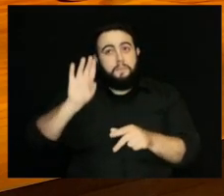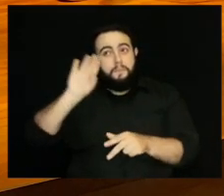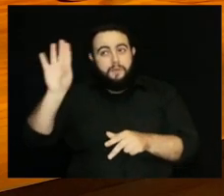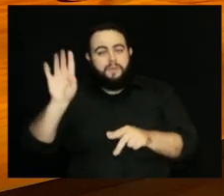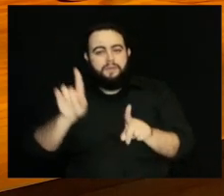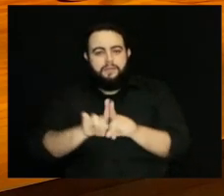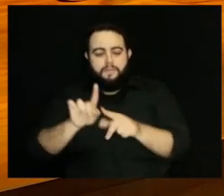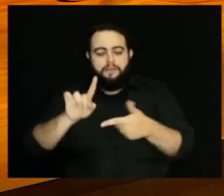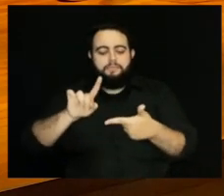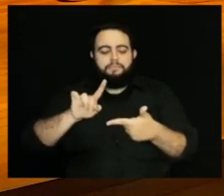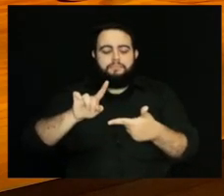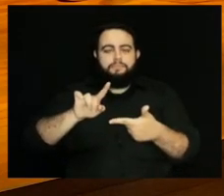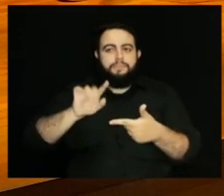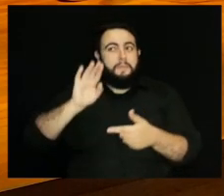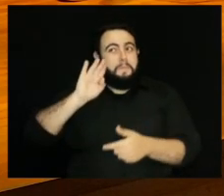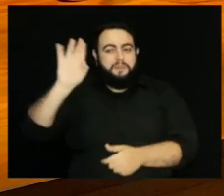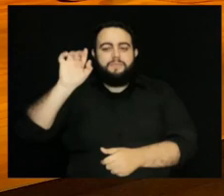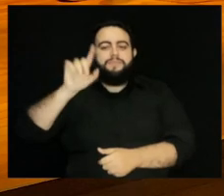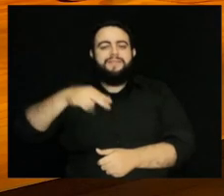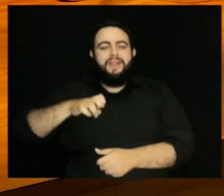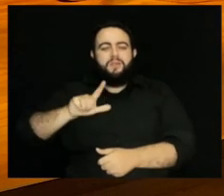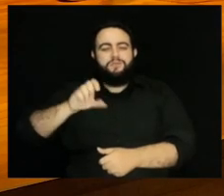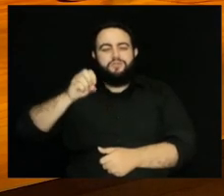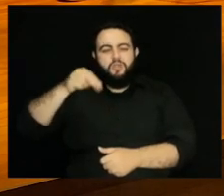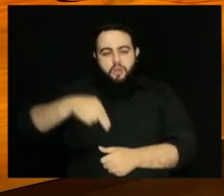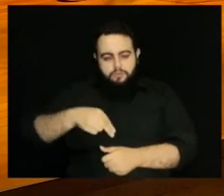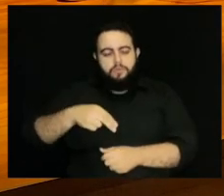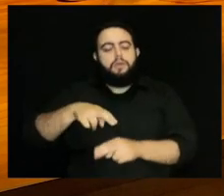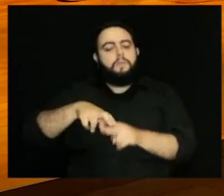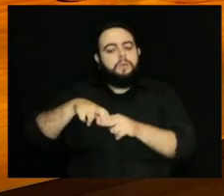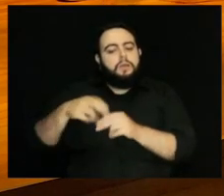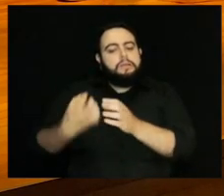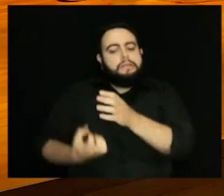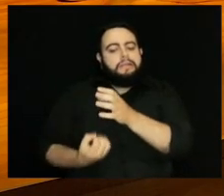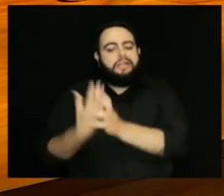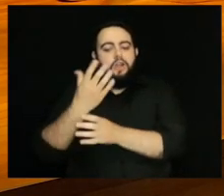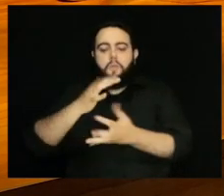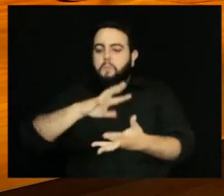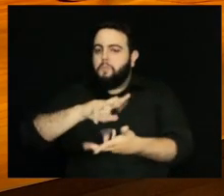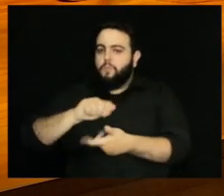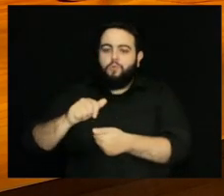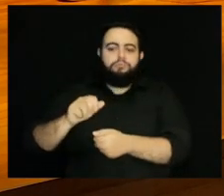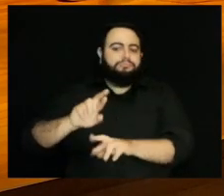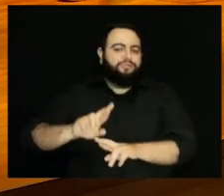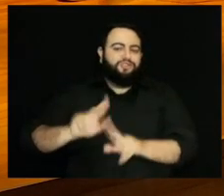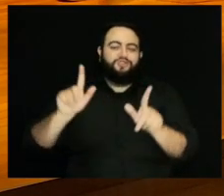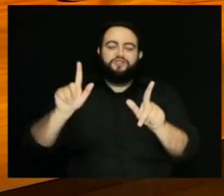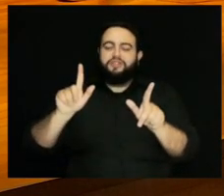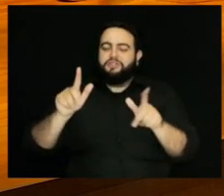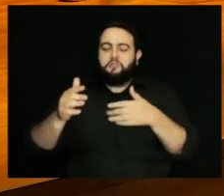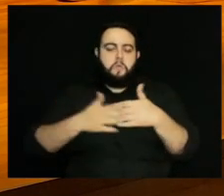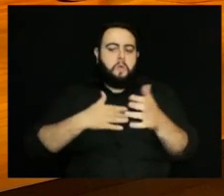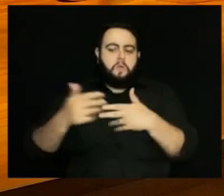Nelson, porque criou um mundo né. Ele é diferente de qualquer outra coisa, não tem nada parecido com